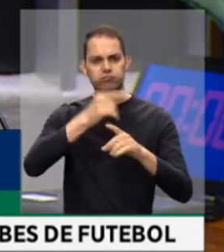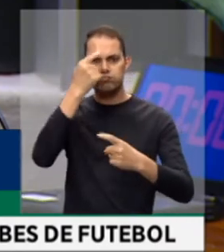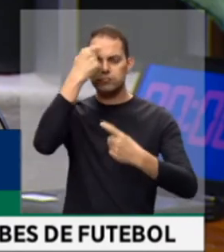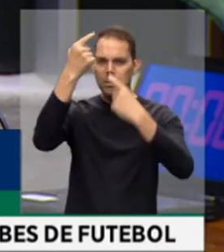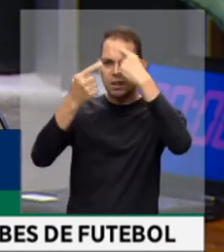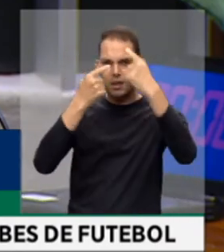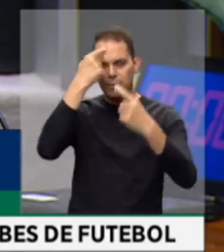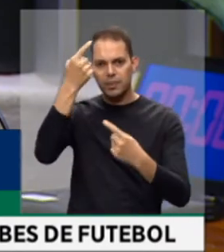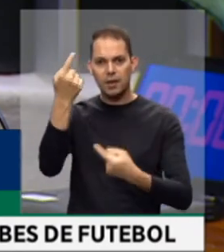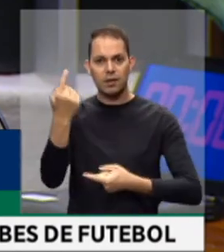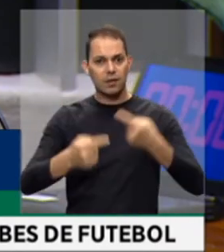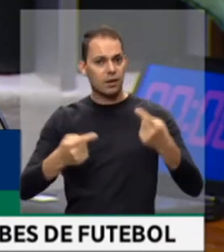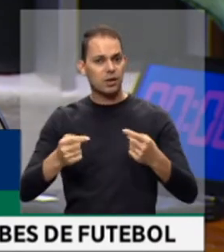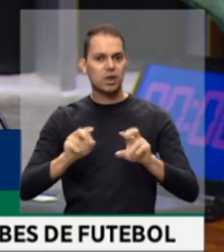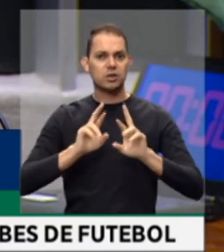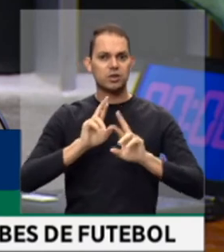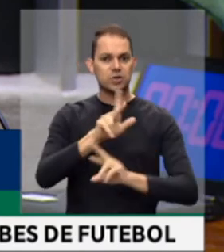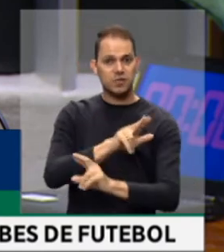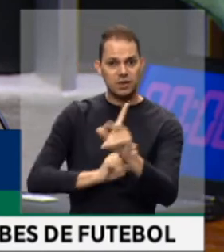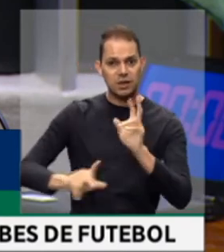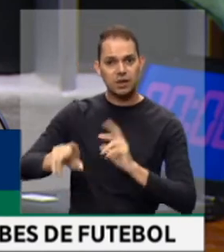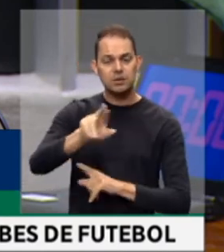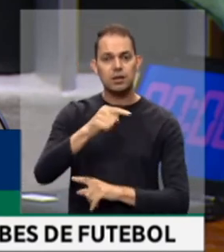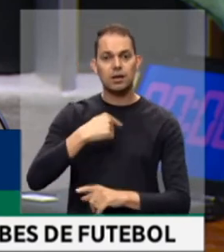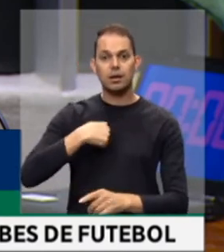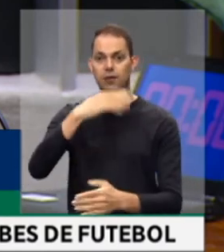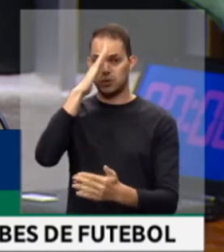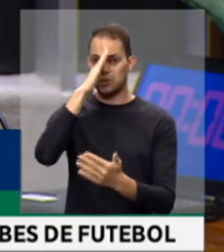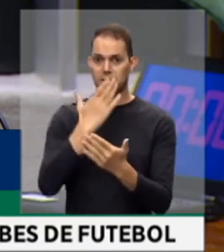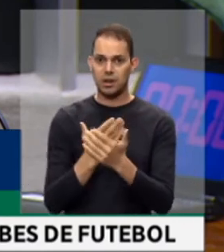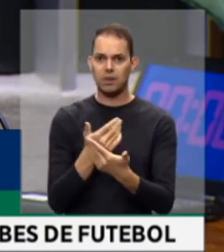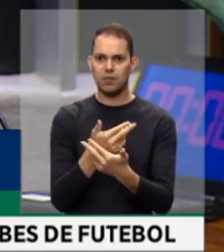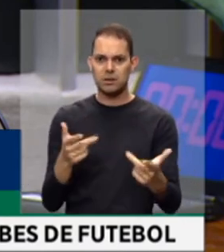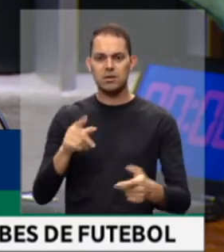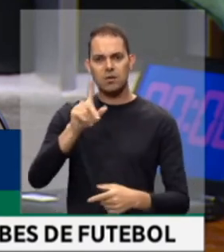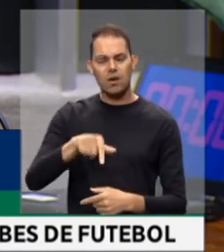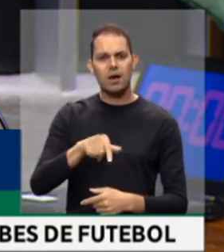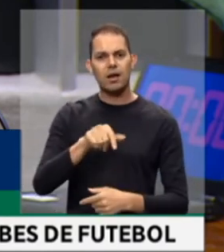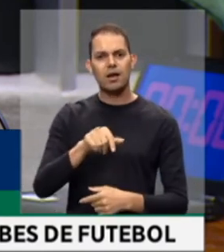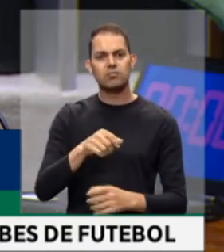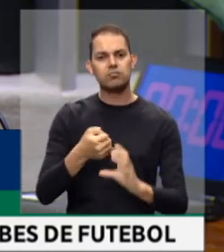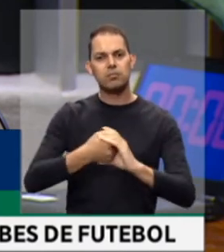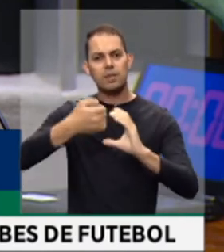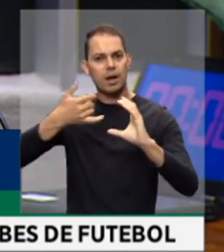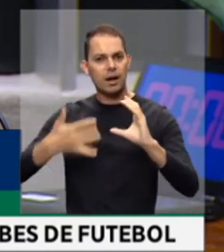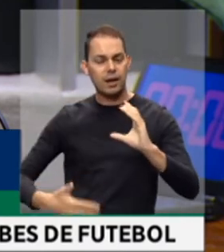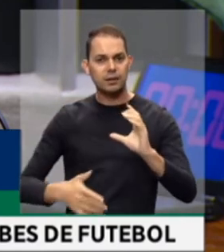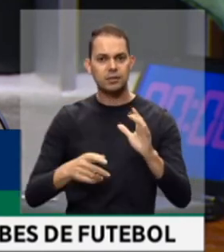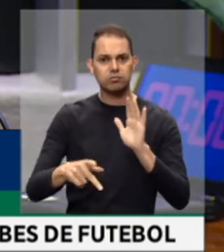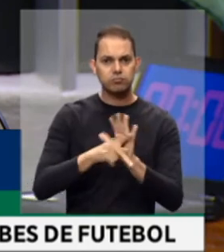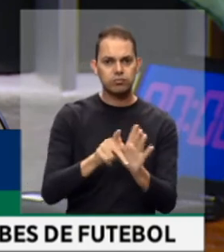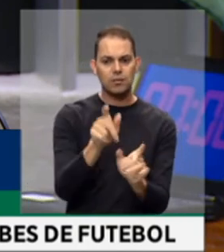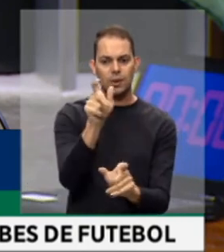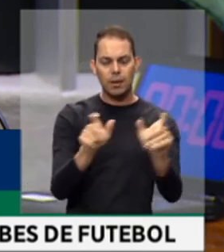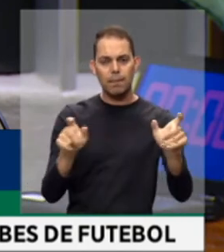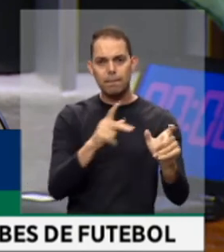NÓS QUE SOMOS DE PARTIDOS QUE TEMOS VISÃO FILOSÓFICA DIFERENTE, QUE TEMOS VISÃO POLÍTICA E IDEOLÓGICA DIFERENTE. EU CREIO QUE ISSO